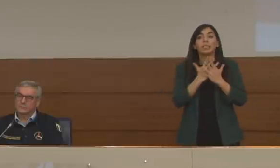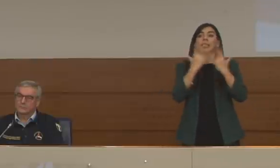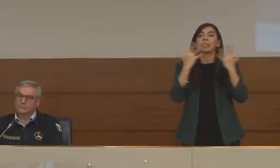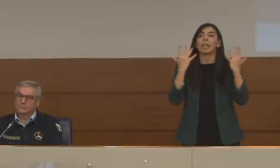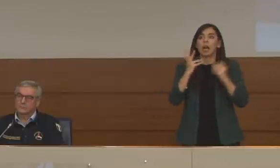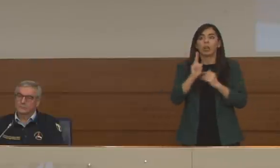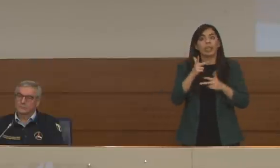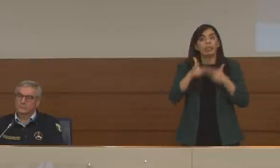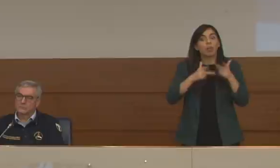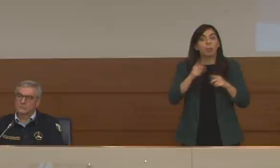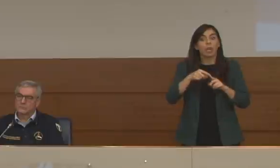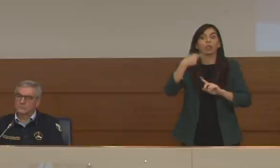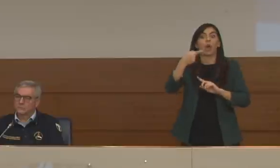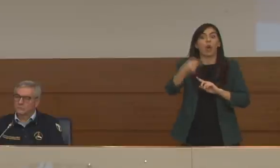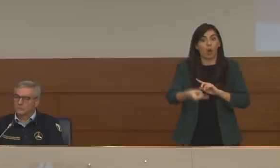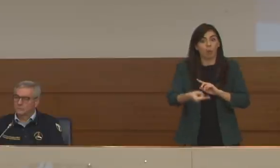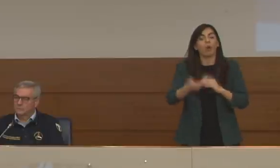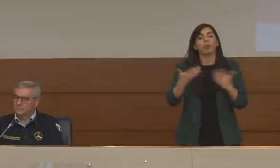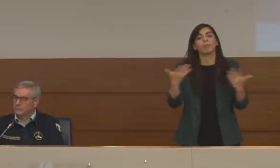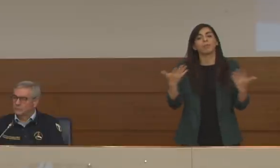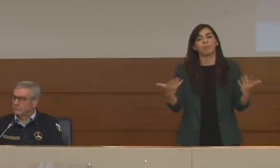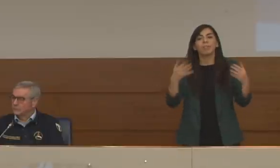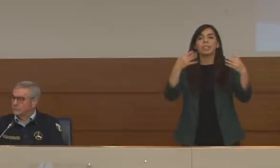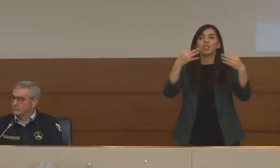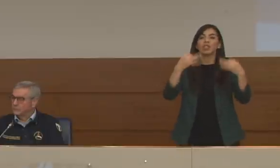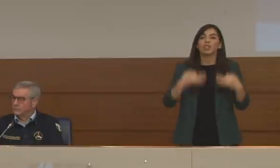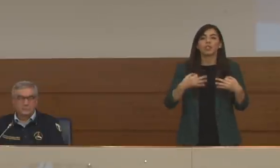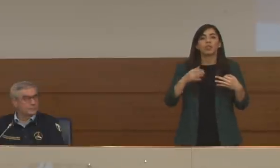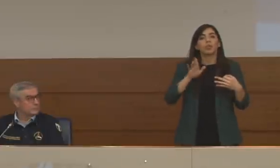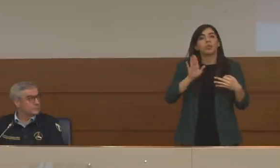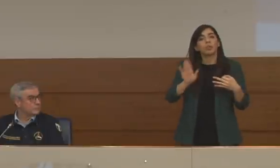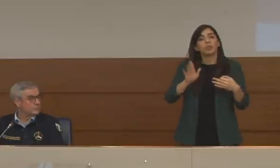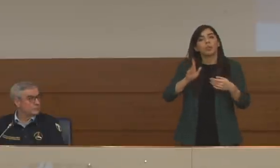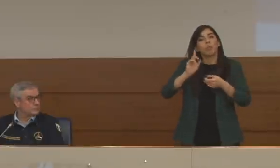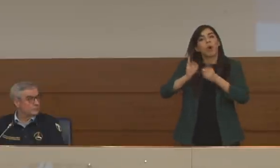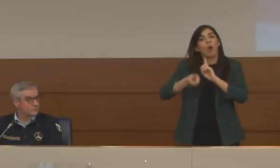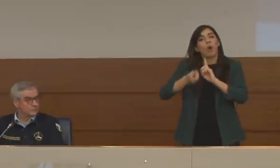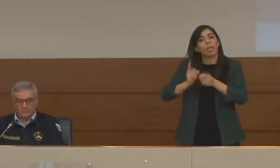saranno decisioni prese a livello politico, sentito il parere della